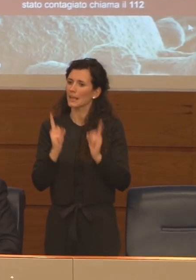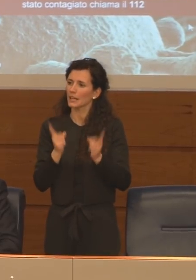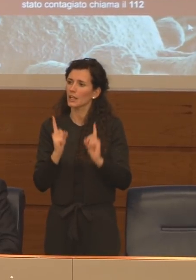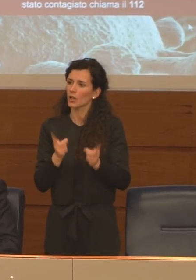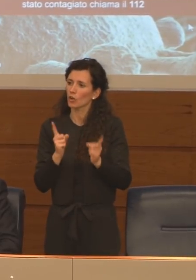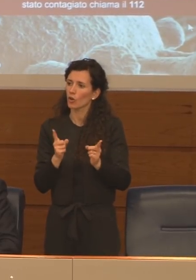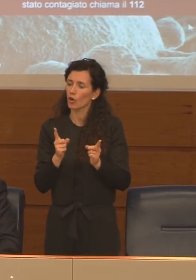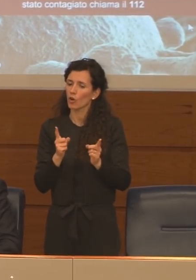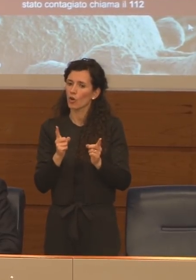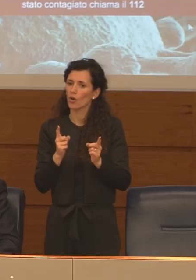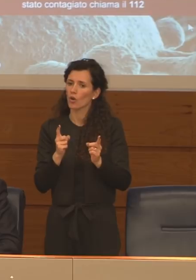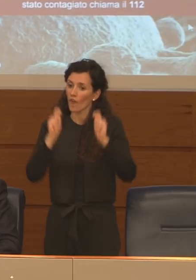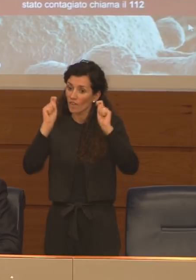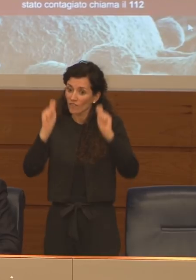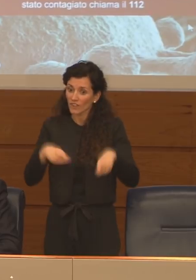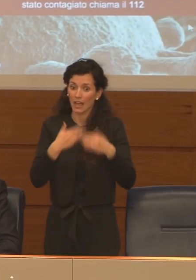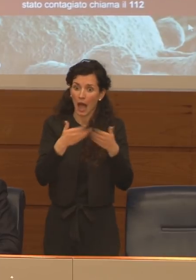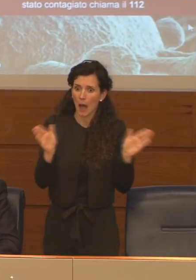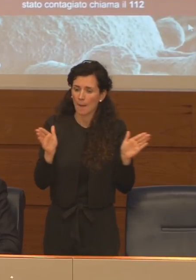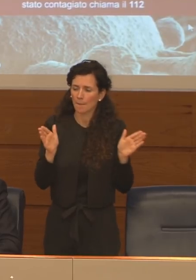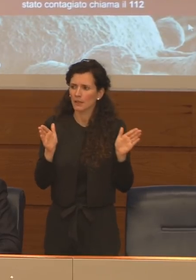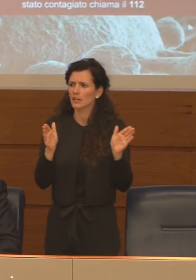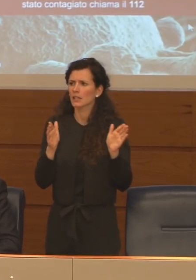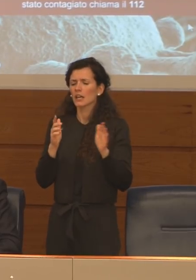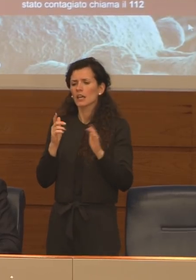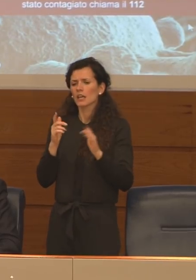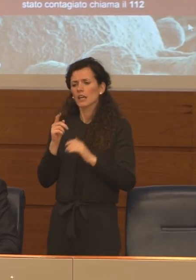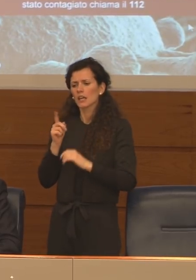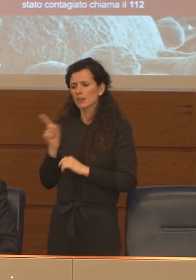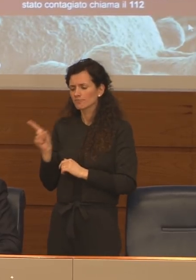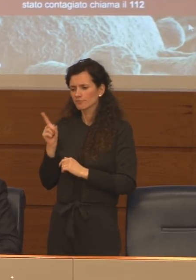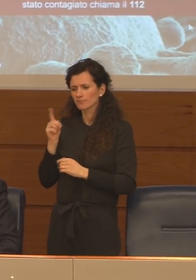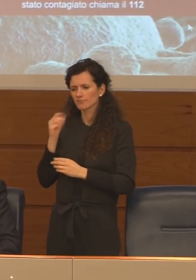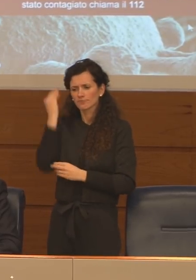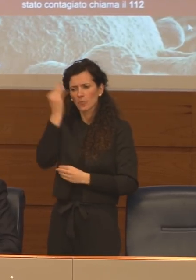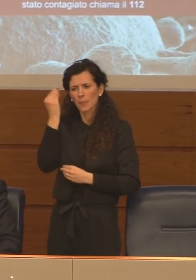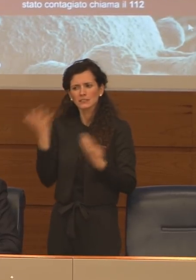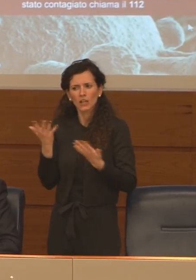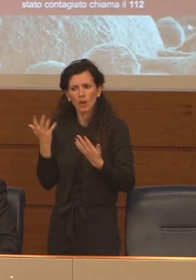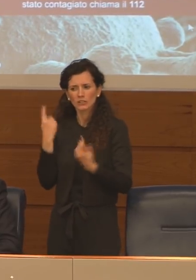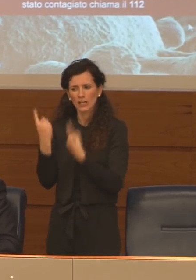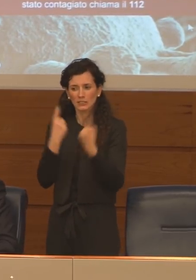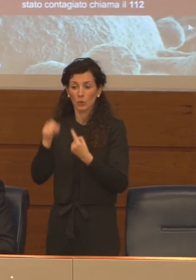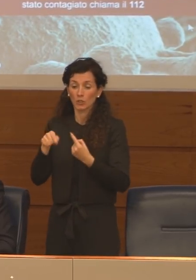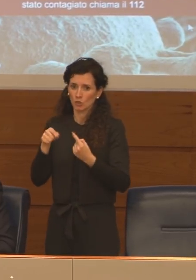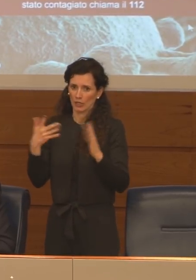che ne pensa lei di questo momento critico?